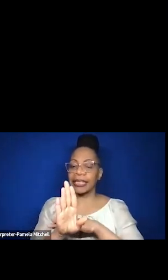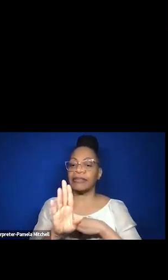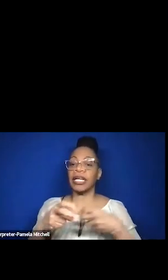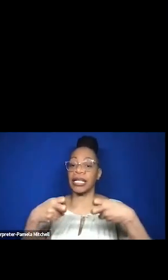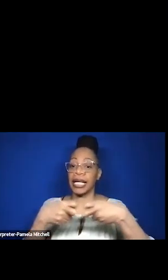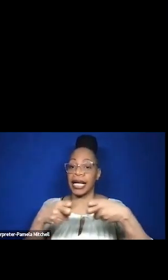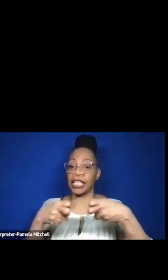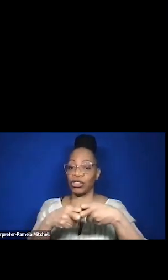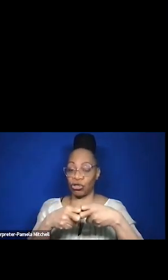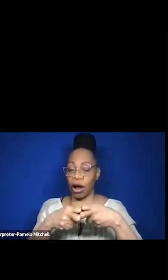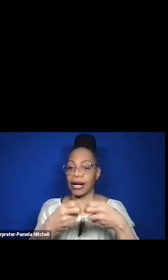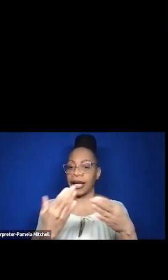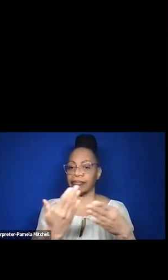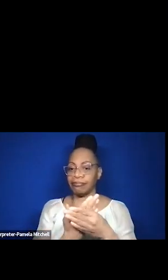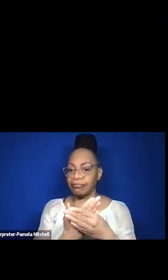de la que hablaremos en un minuto.